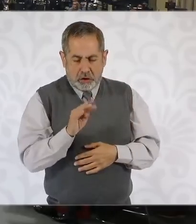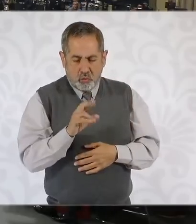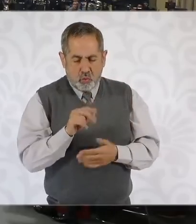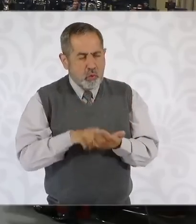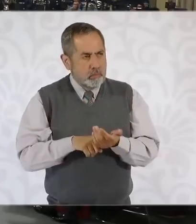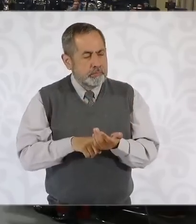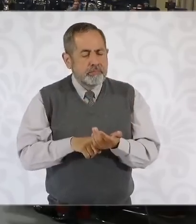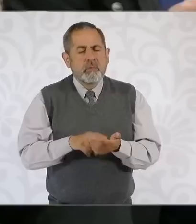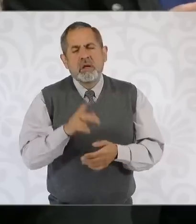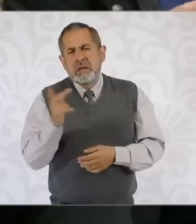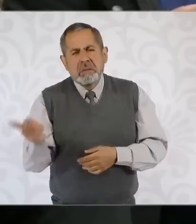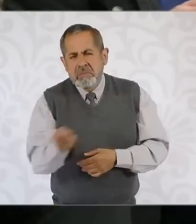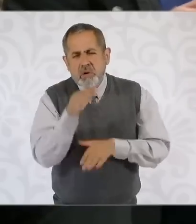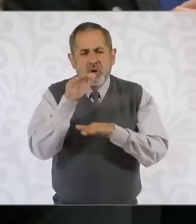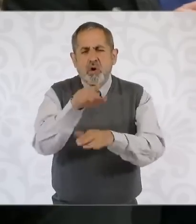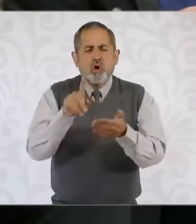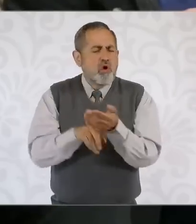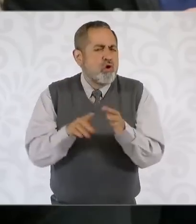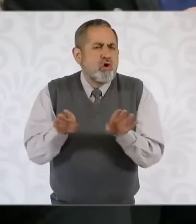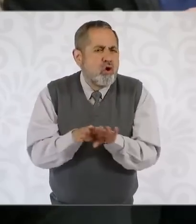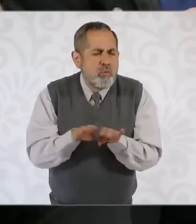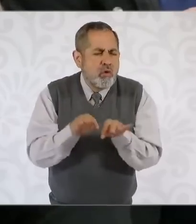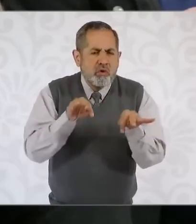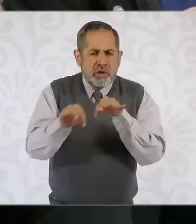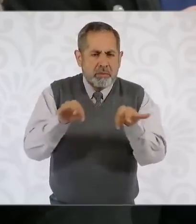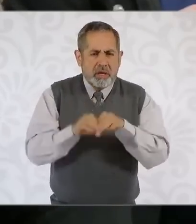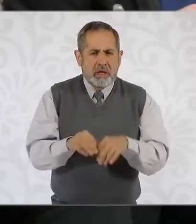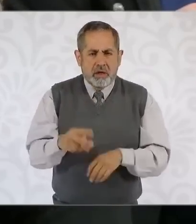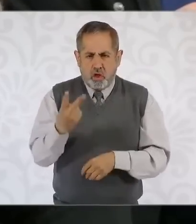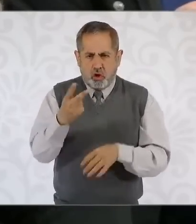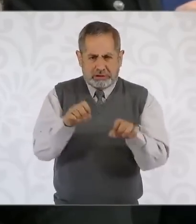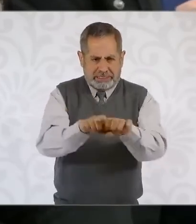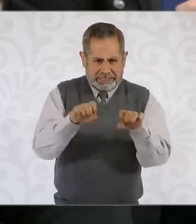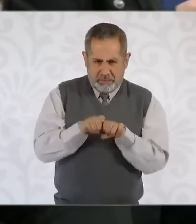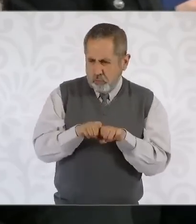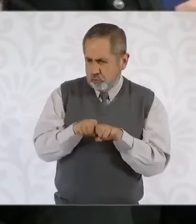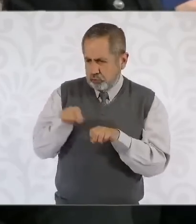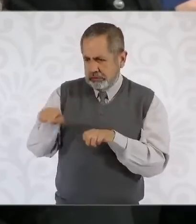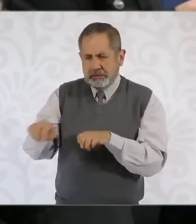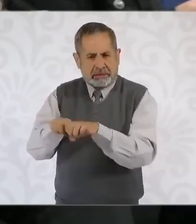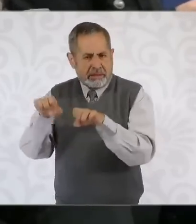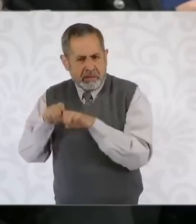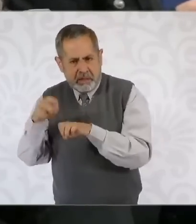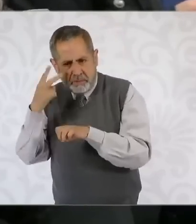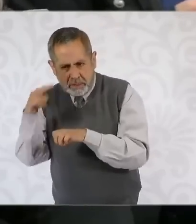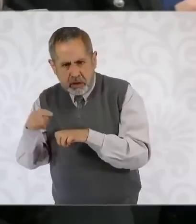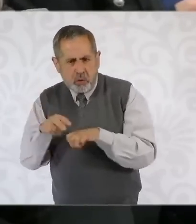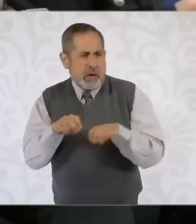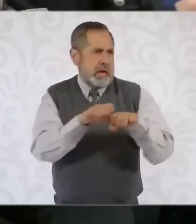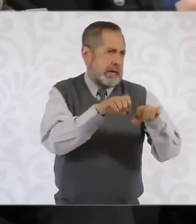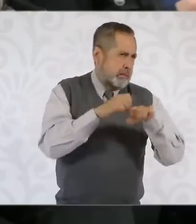el método de trabajo de estos dos equipos que se determinó que comenzarán a operar el de seguridad